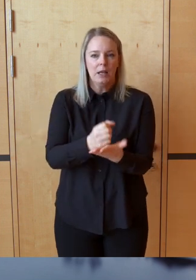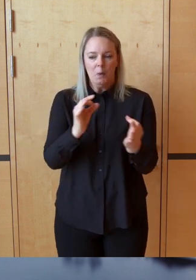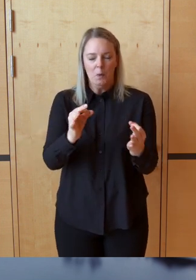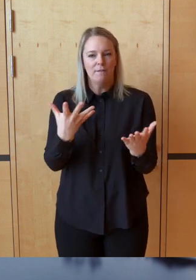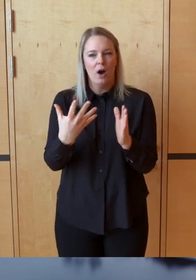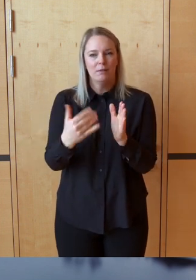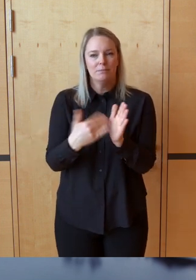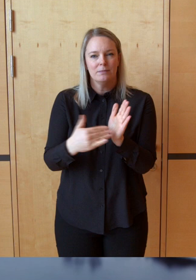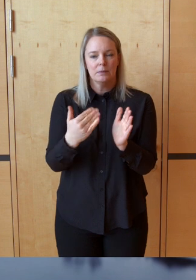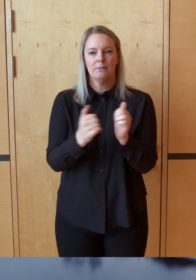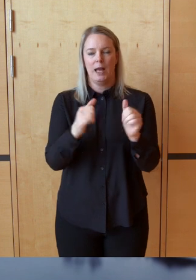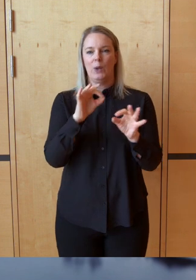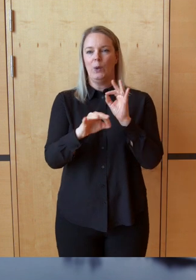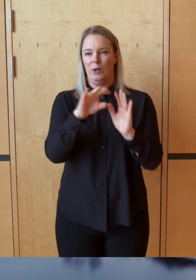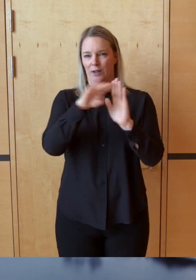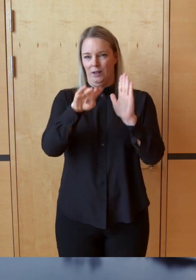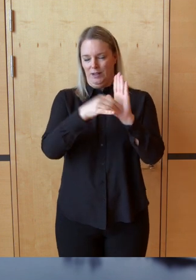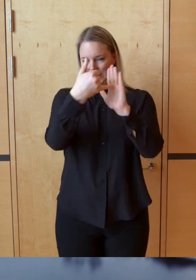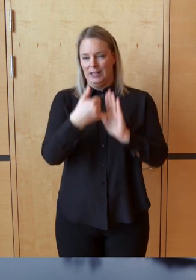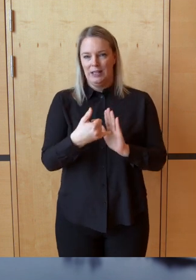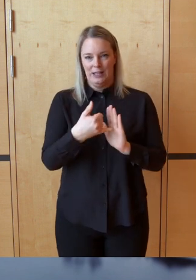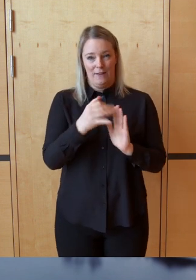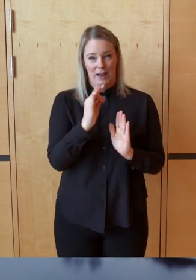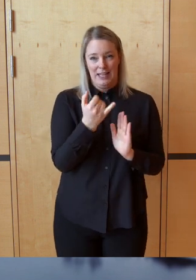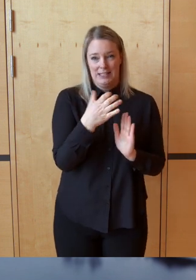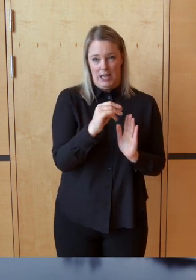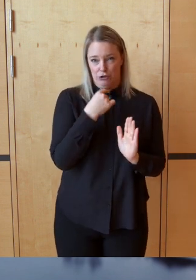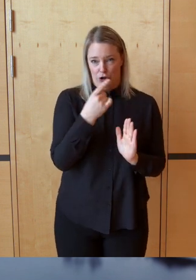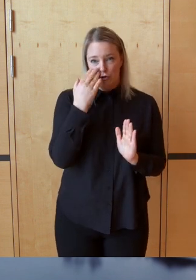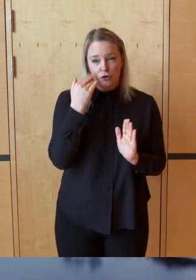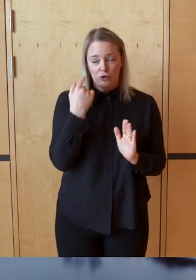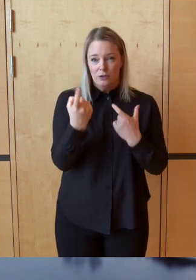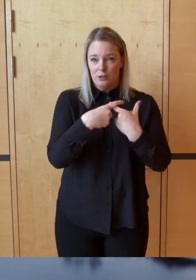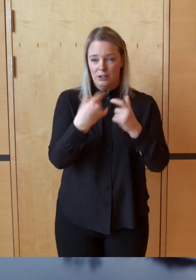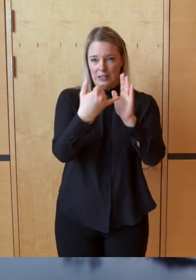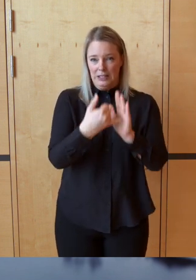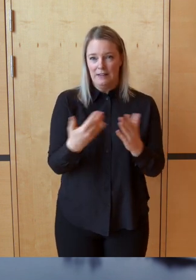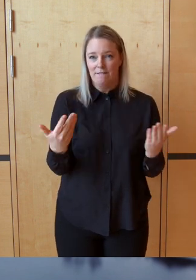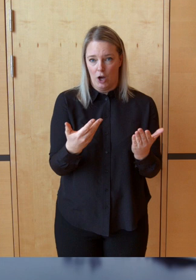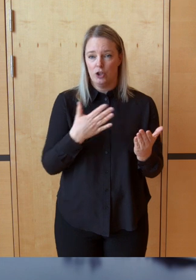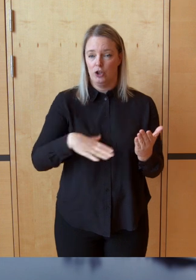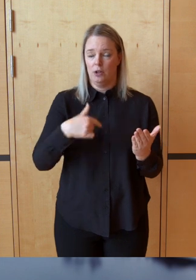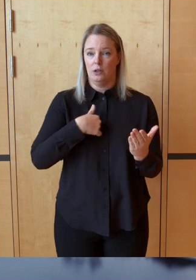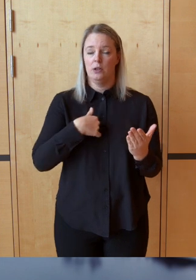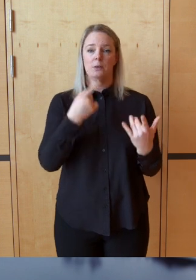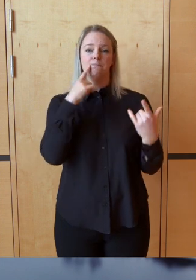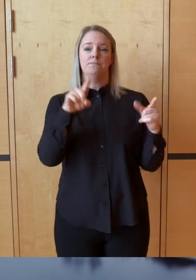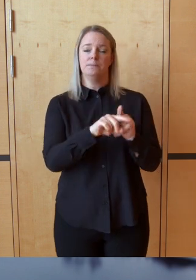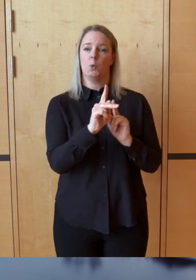Ordningsföreskrifter var det tal om Felicia prata väldigt bra om det här Och bifall till kommunstyrelsens förslag